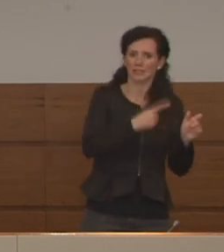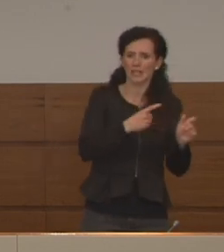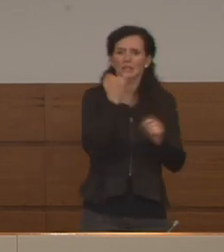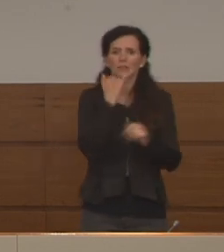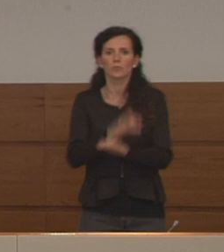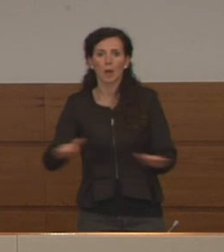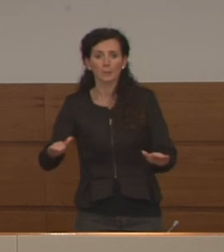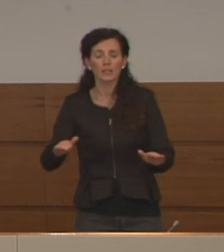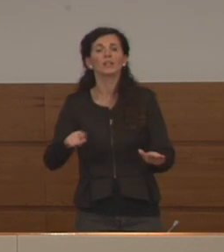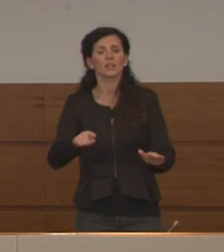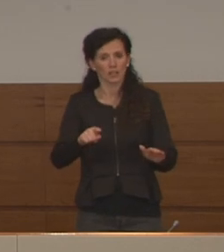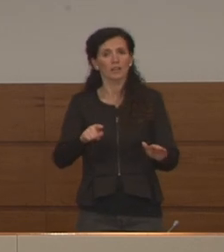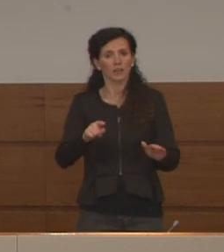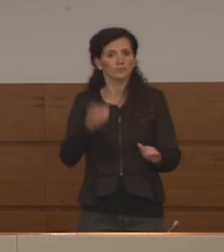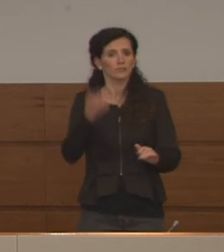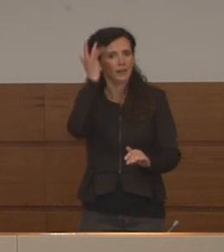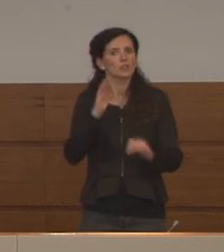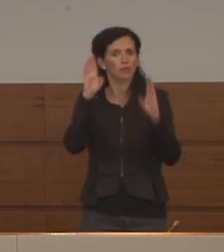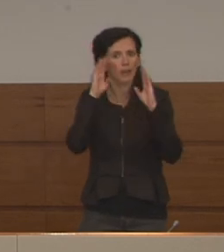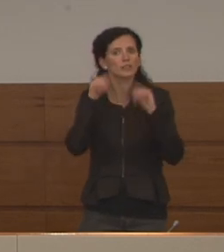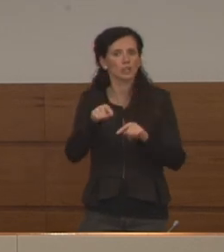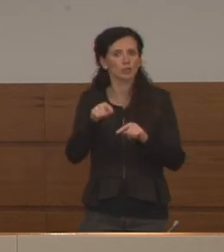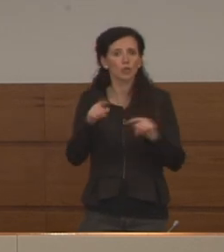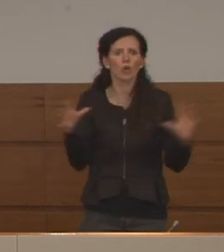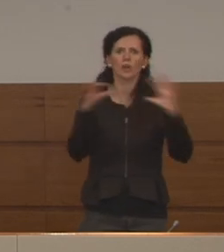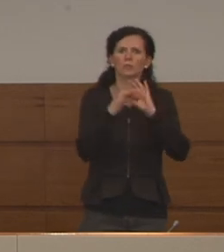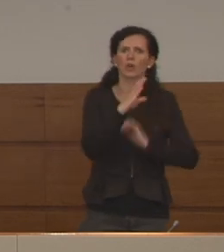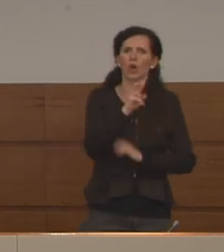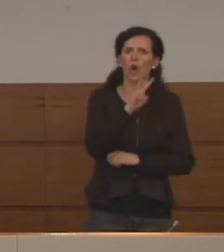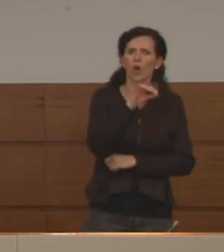di trasmissione. E non ci dimentichiamo che questo paese aveva il tasso di